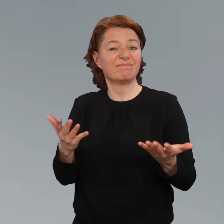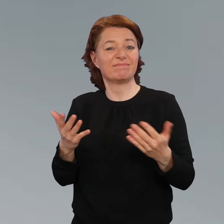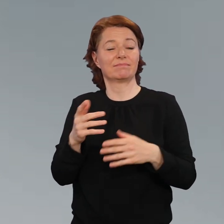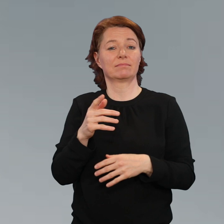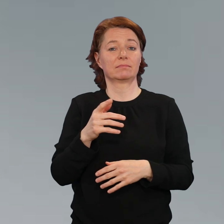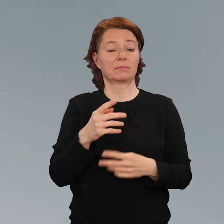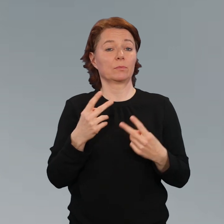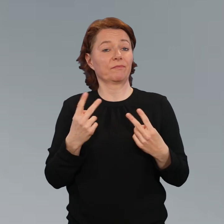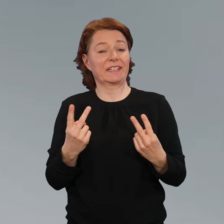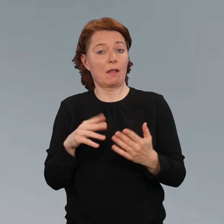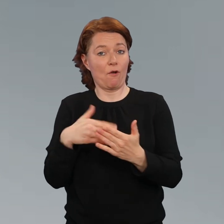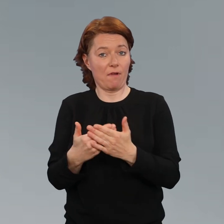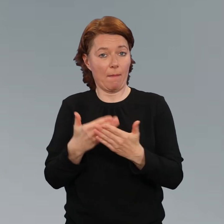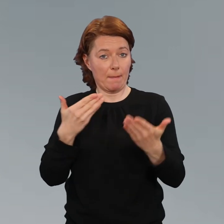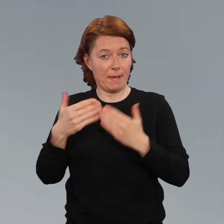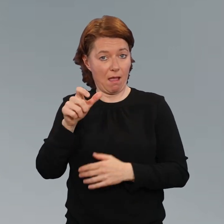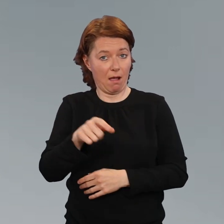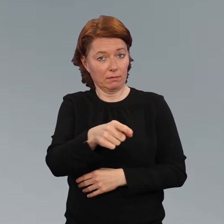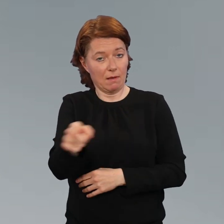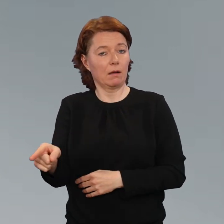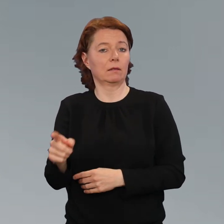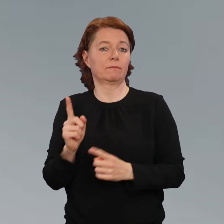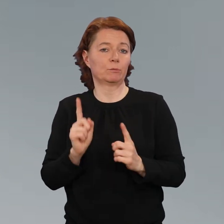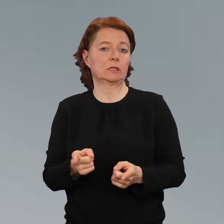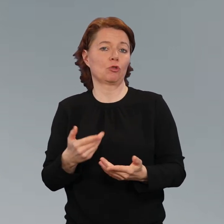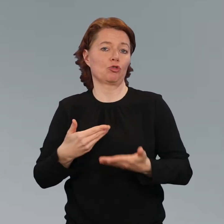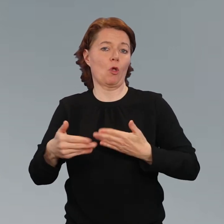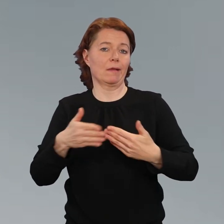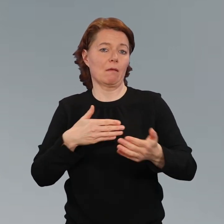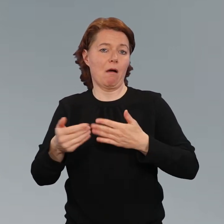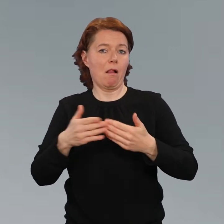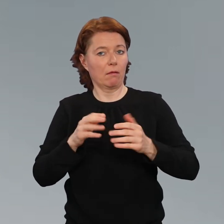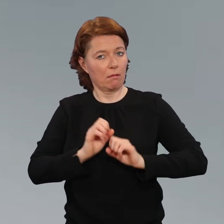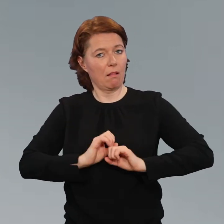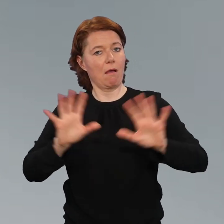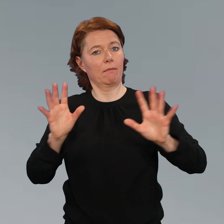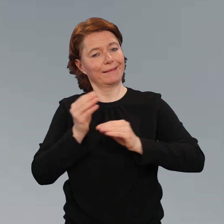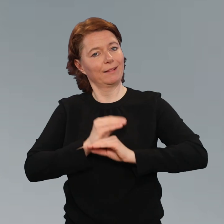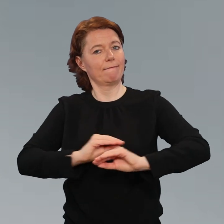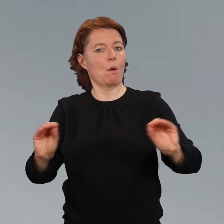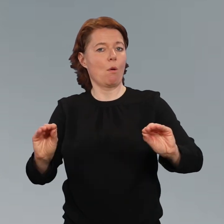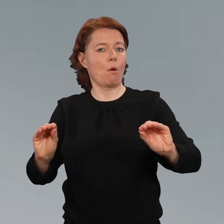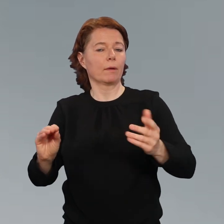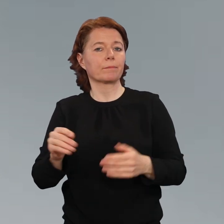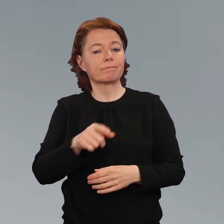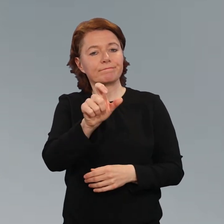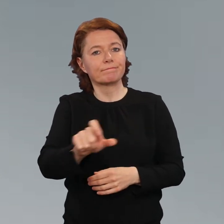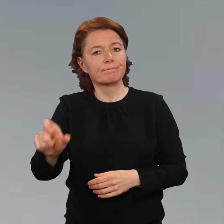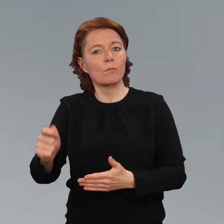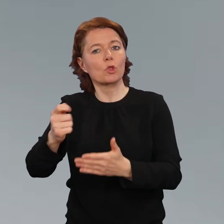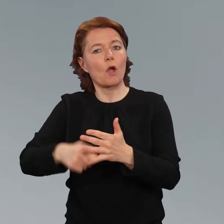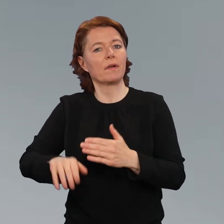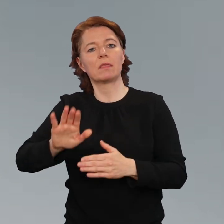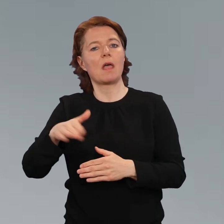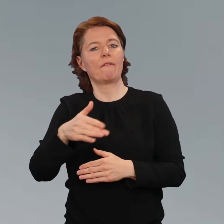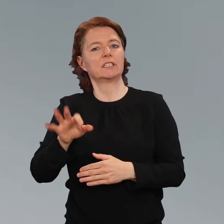Oft gehört es zu den Verpflichtungen der Berater/-innen, dass sie neutral beraten müssen und ihre potentiellen Käufer